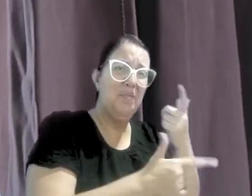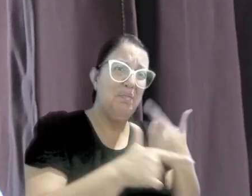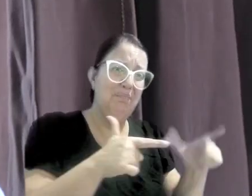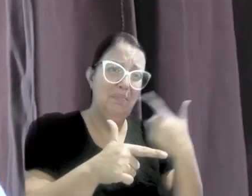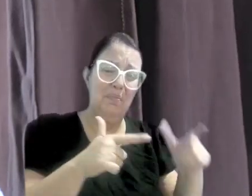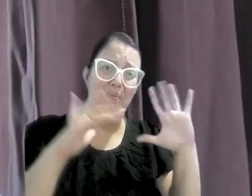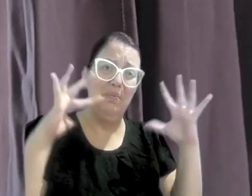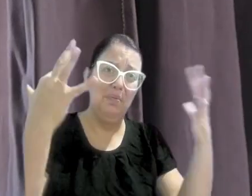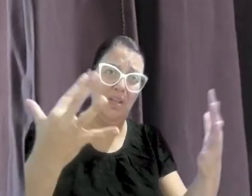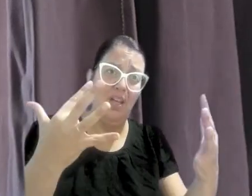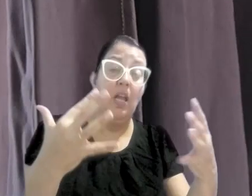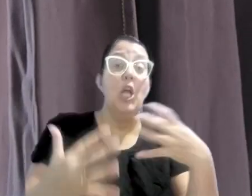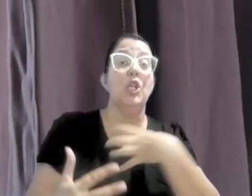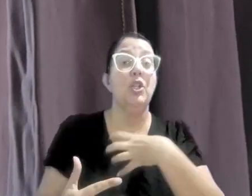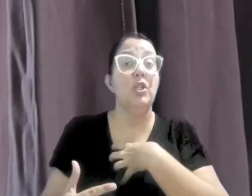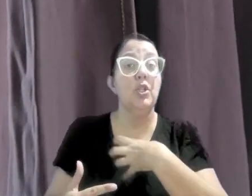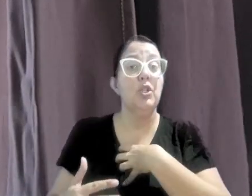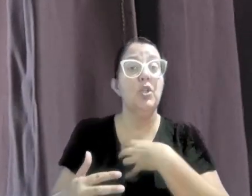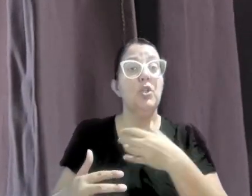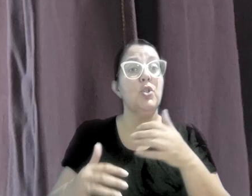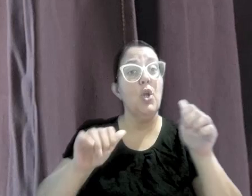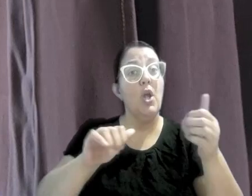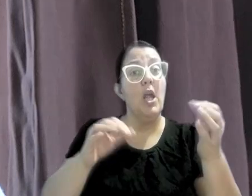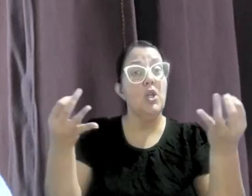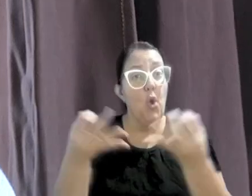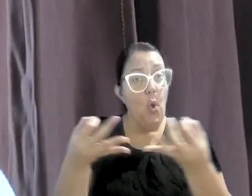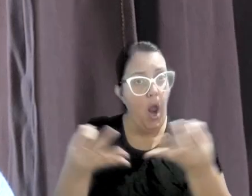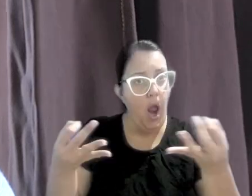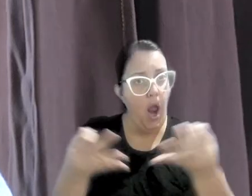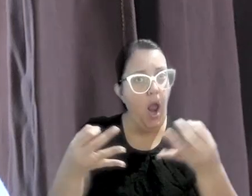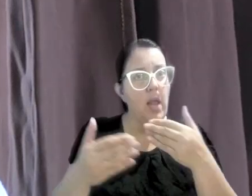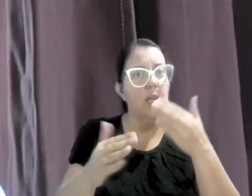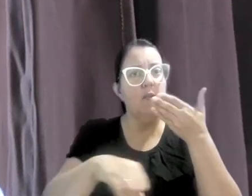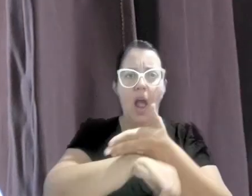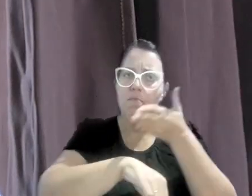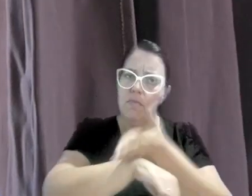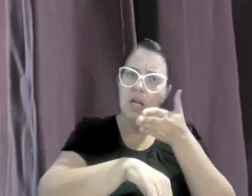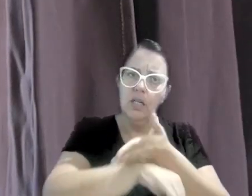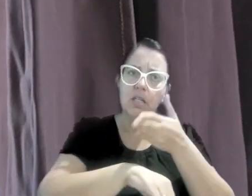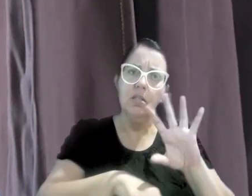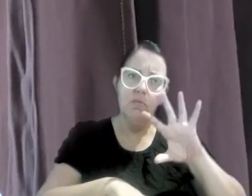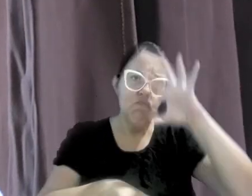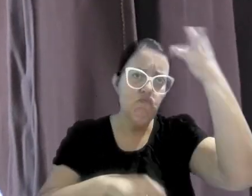e atingidos por esses impactos, de modo a qualificar a participação deles em processos decisórios